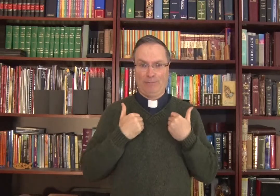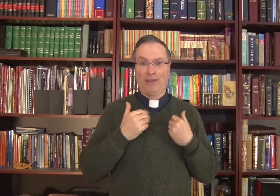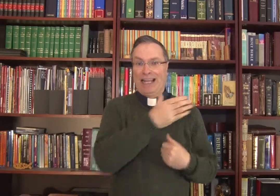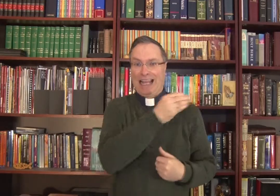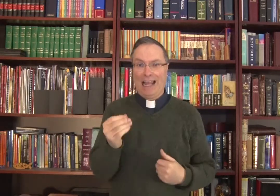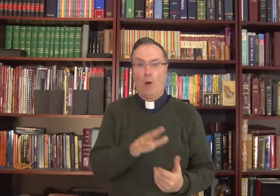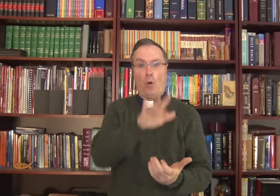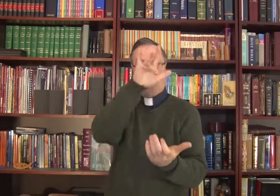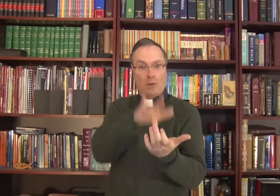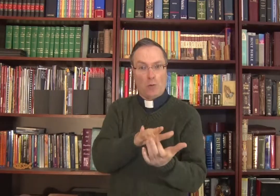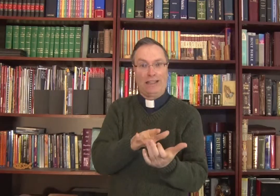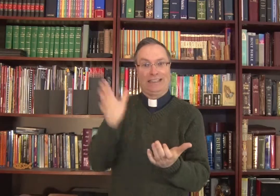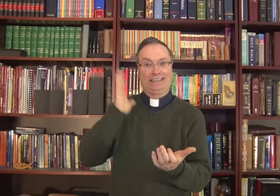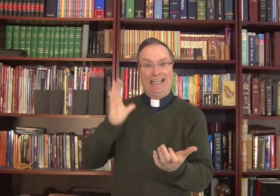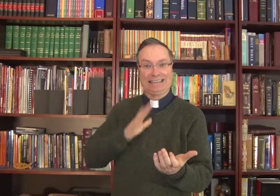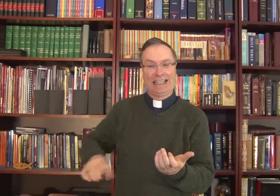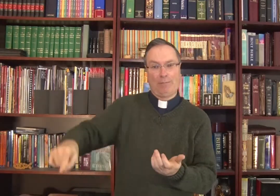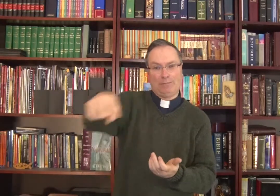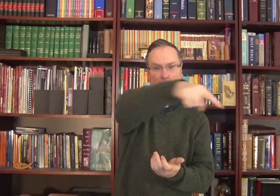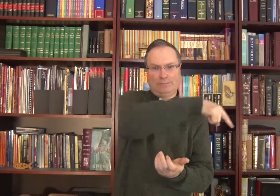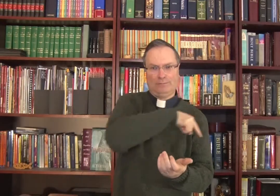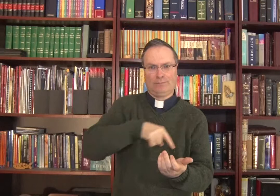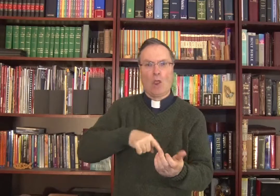et au milieu des anciens,